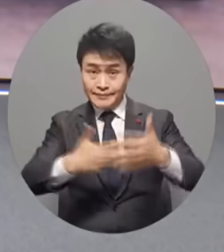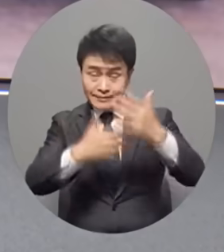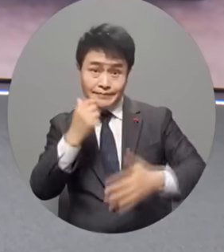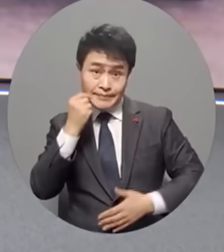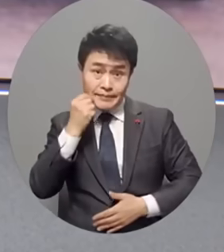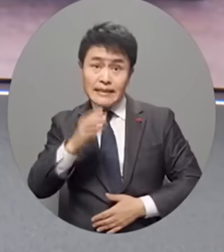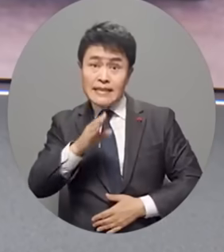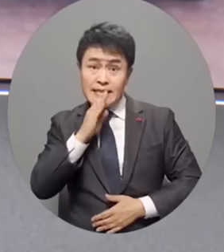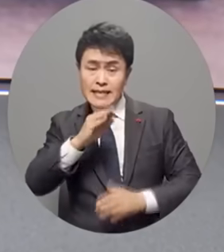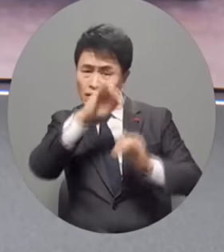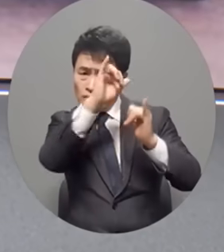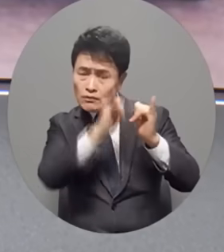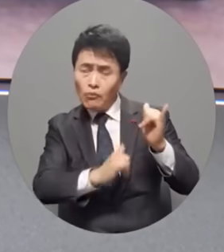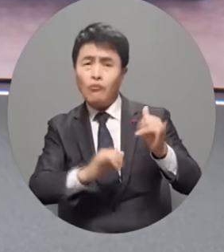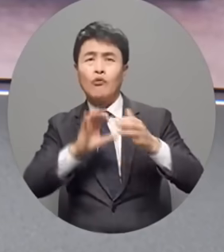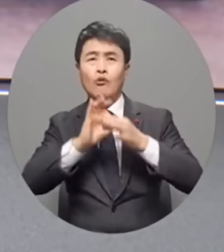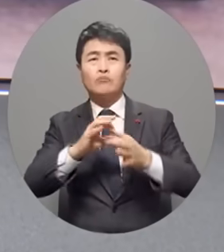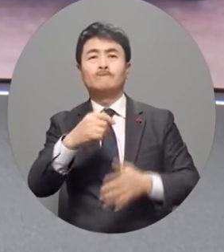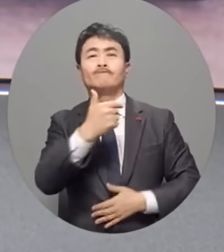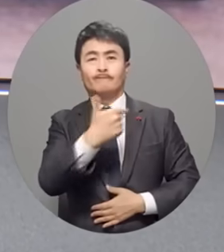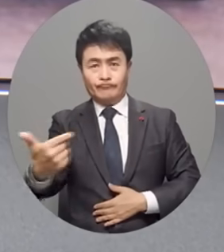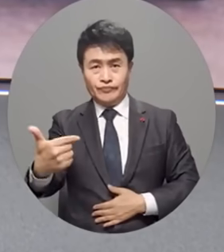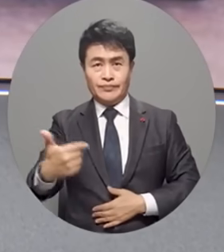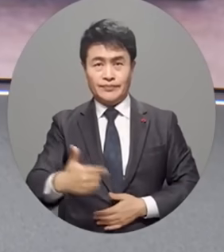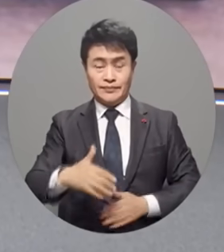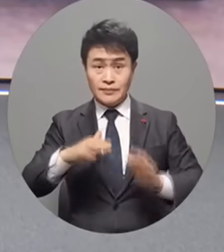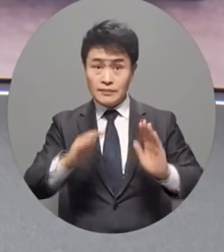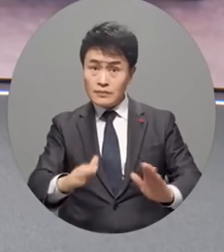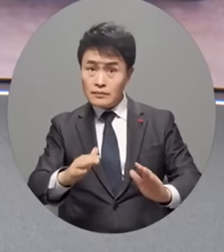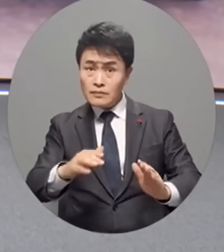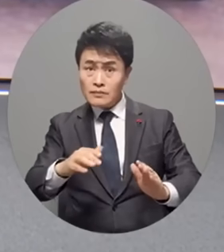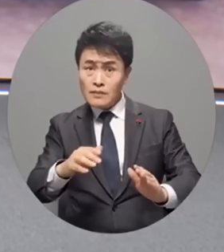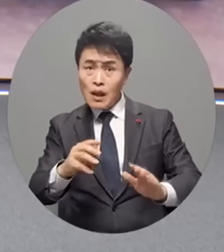영화가 인기를 끌면서 실제 역사에 대한 관심도 커지고 있는데요.